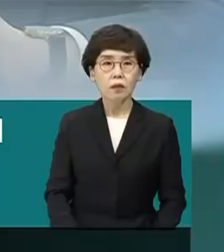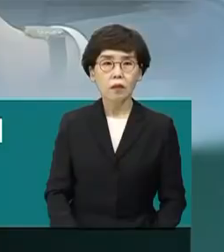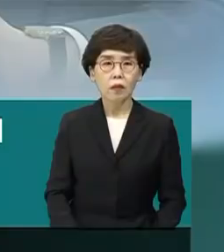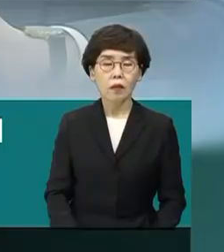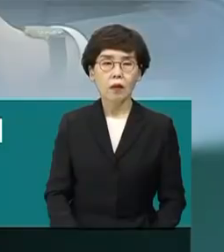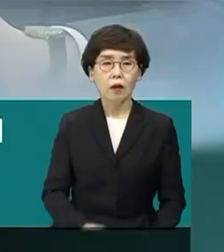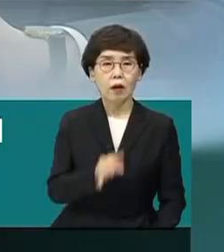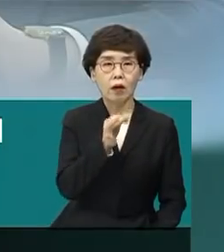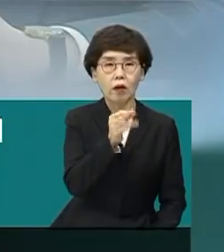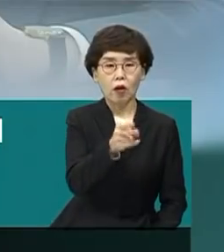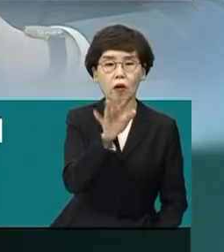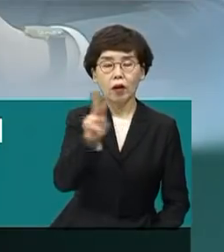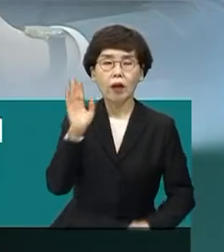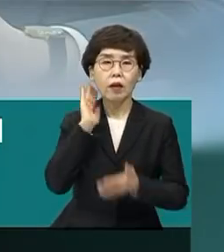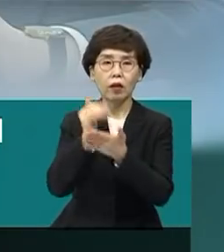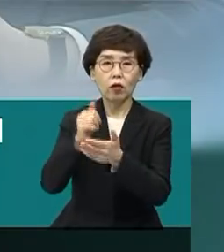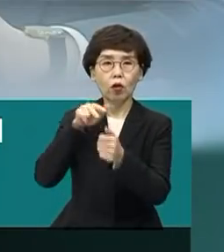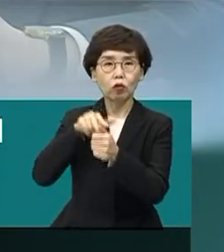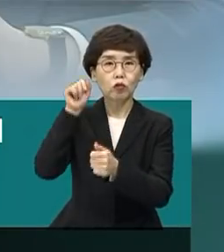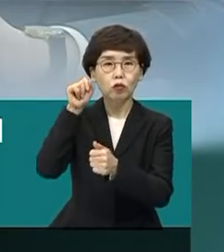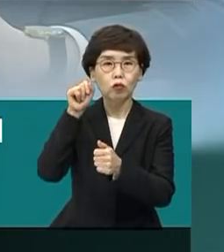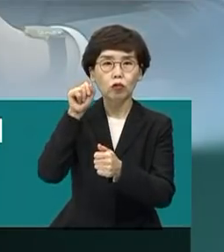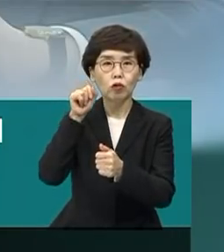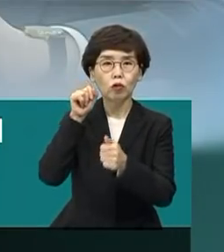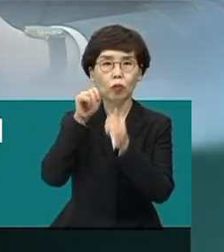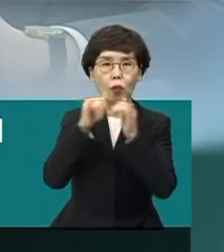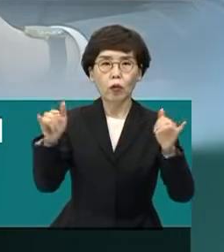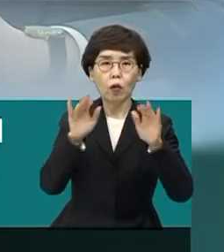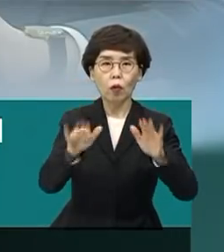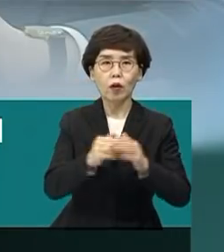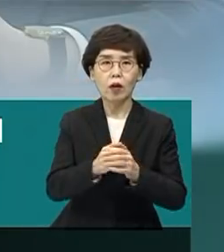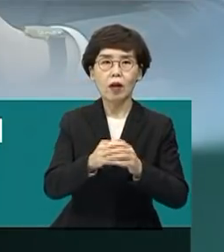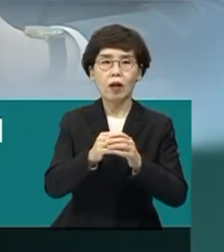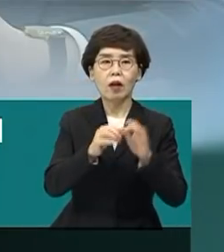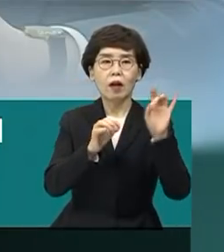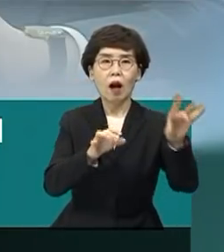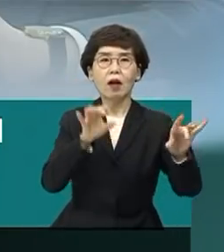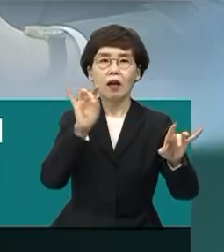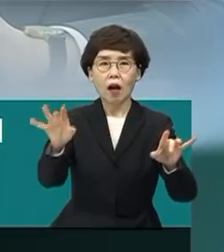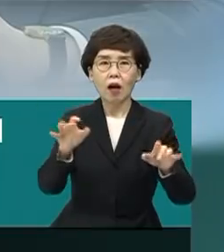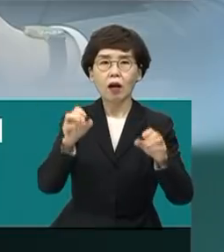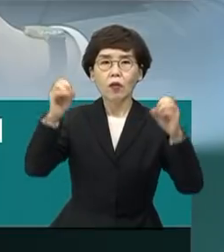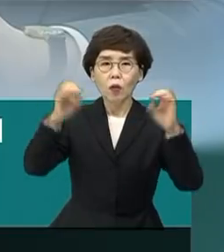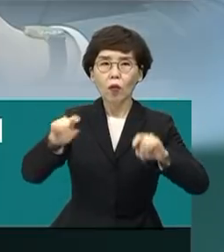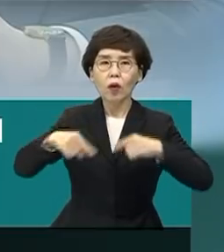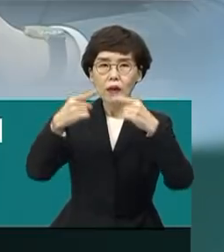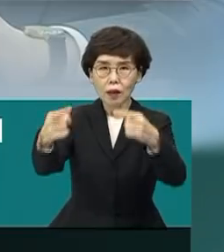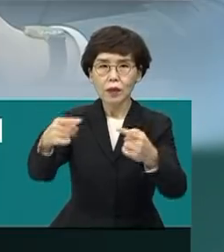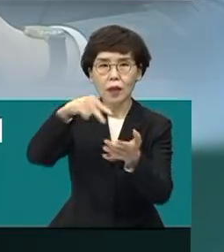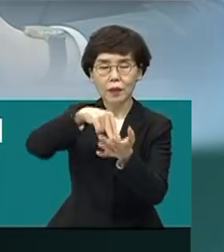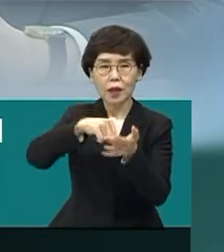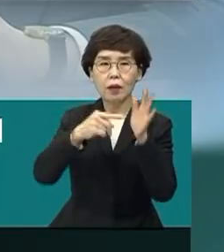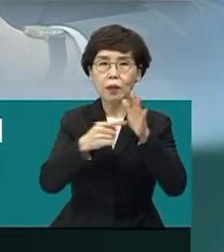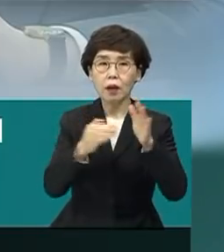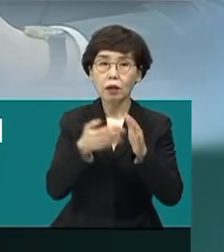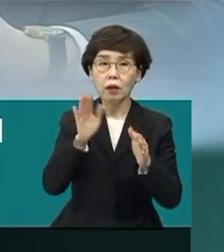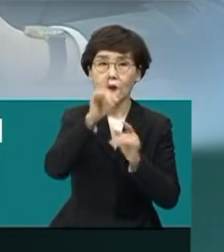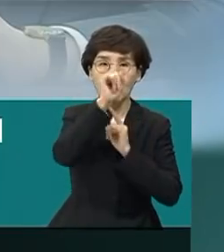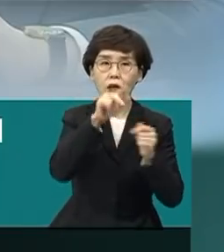(앵커) 여야 대선 후보들은 오늘 개별적으로 토론회에 참석해서 각 현안에 대한 입장을 밝혔습니다. 이재명 민주당 후보는 이명박 전 대통령